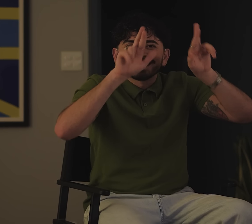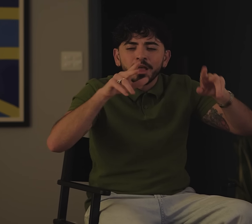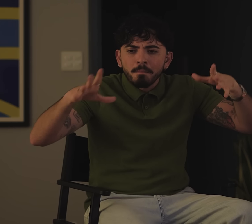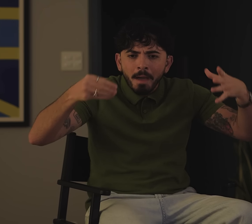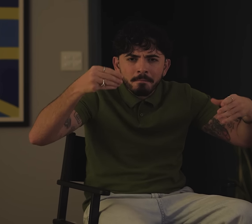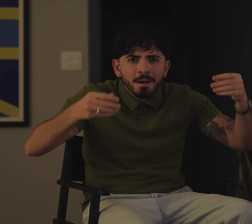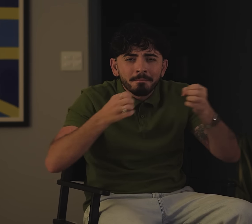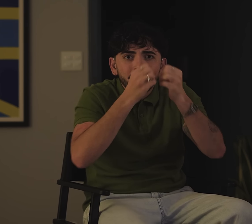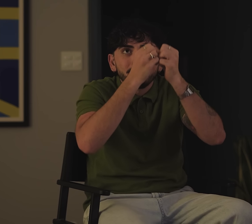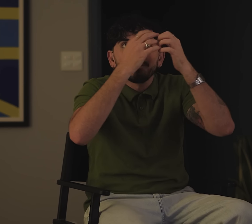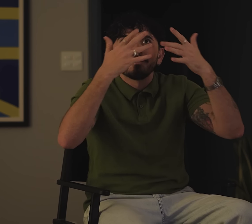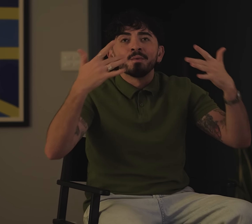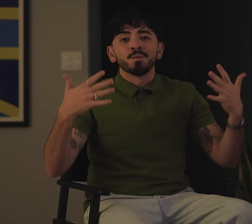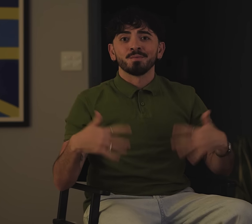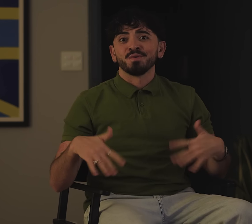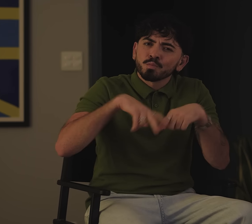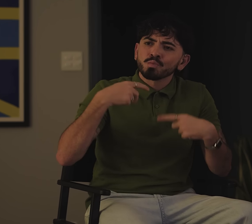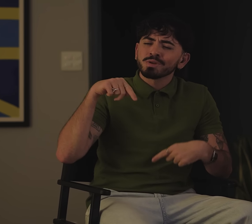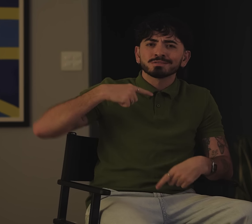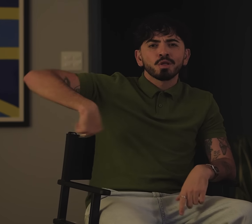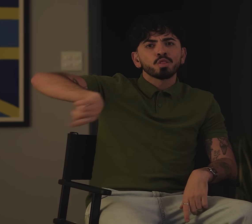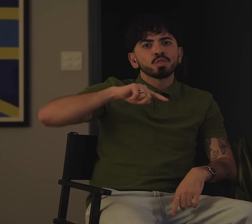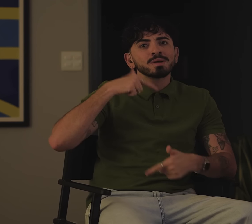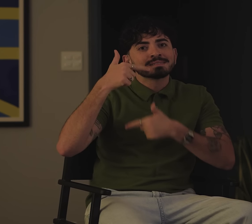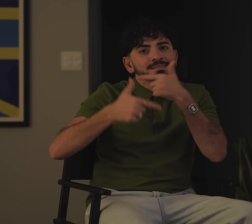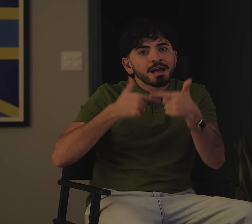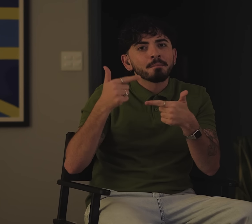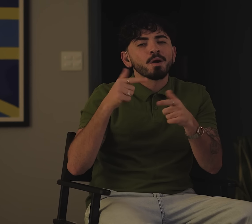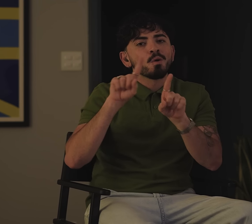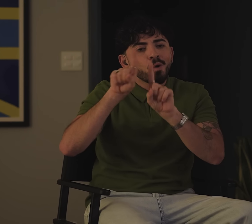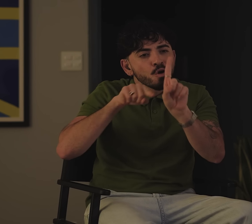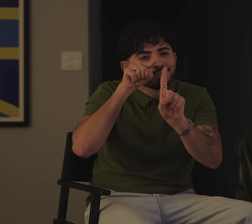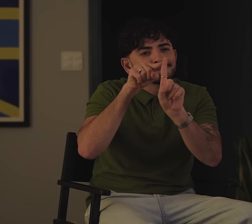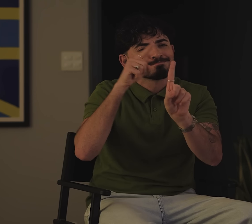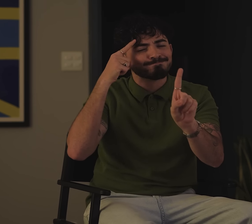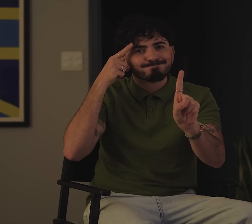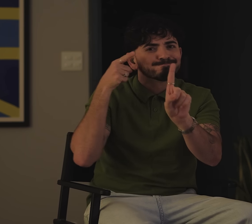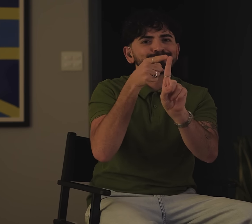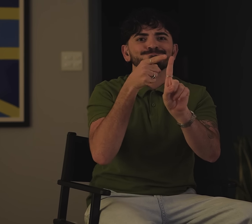É assim que trabalhamos: cada pessoa contribuindo e somando. Por isso, estamos trabalhando com um objetivo.